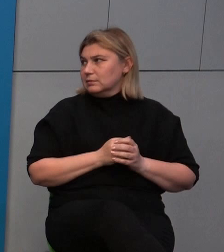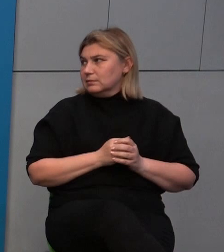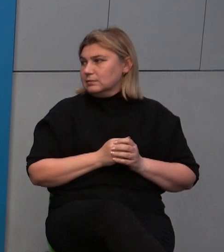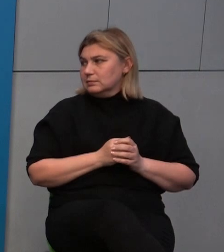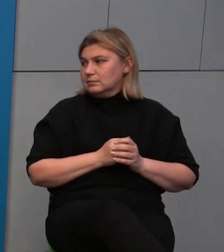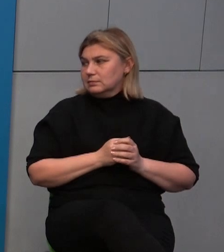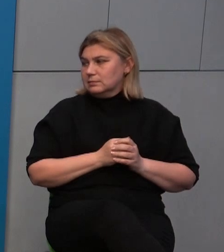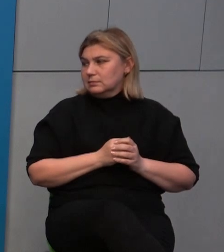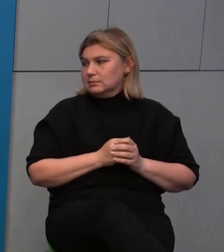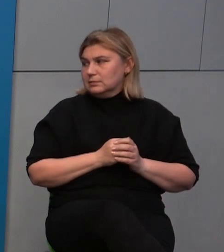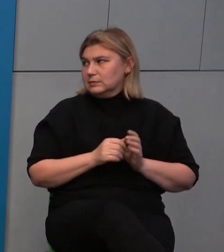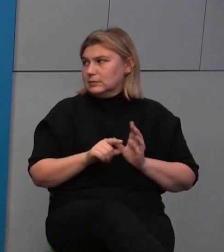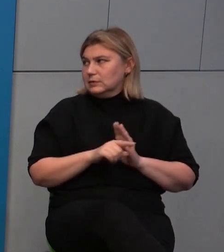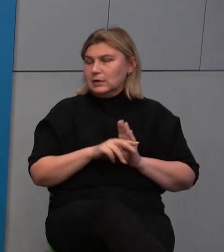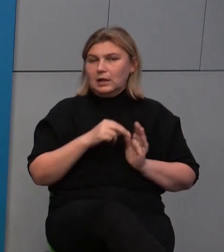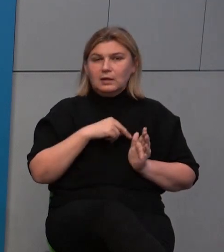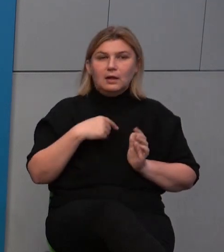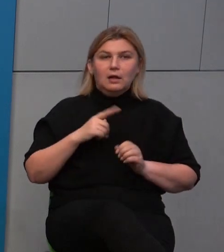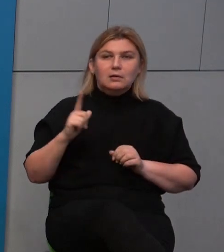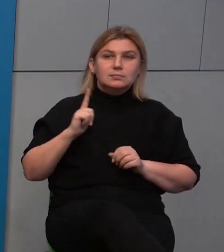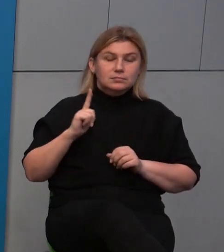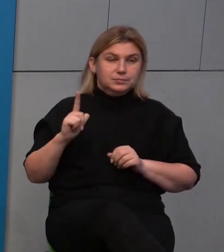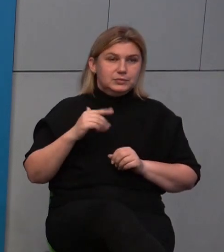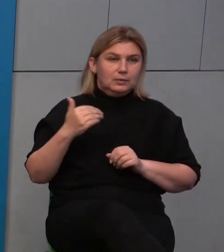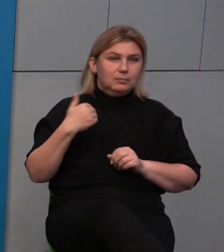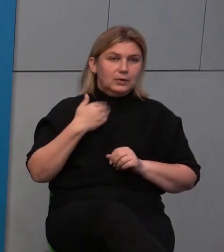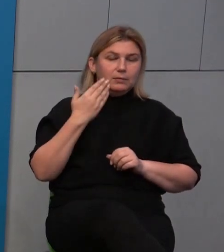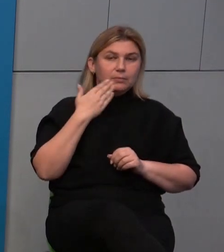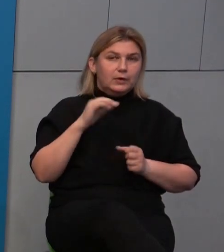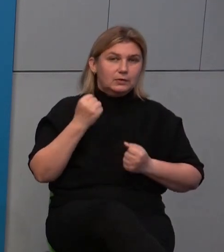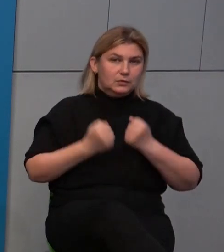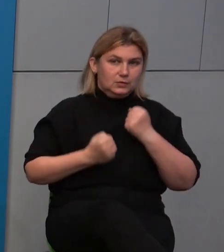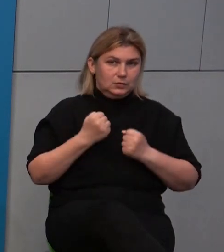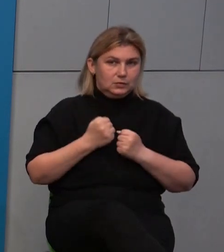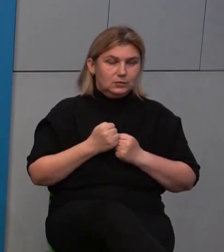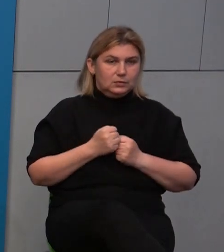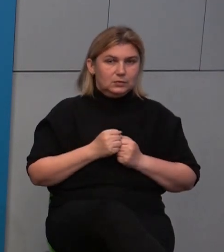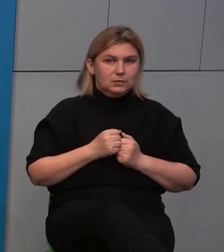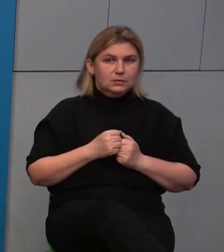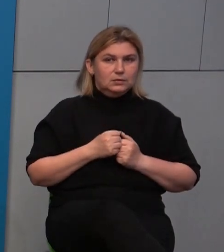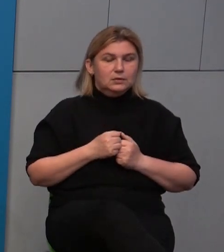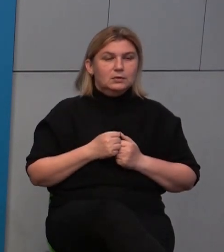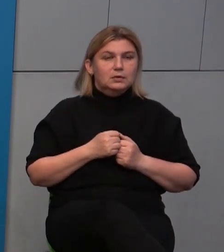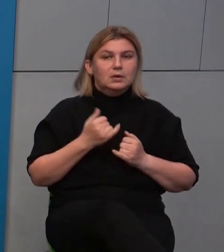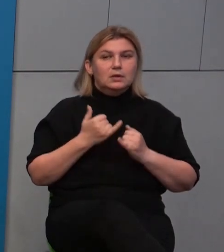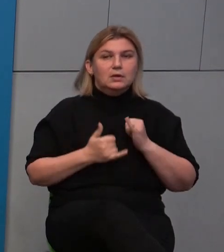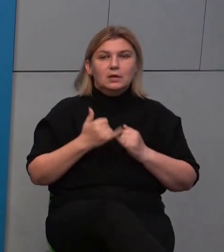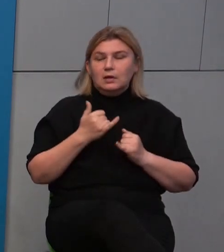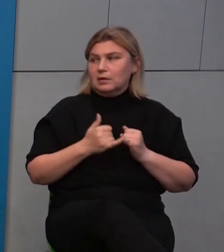Więc dla nas obojga było to bardzo, bardzo trudne. Ale jeżeli wezmą państwo do ręki książkę,